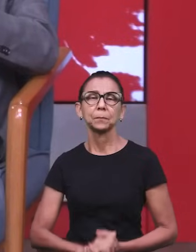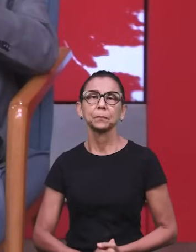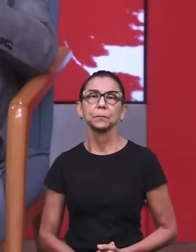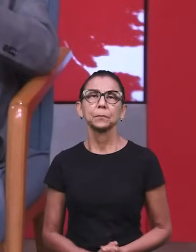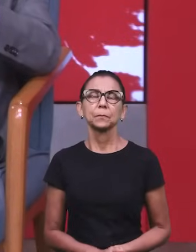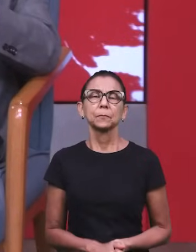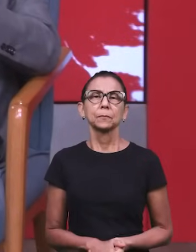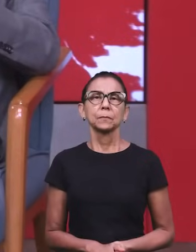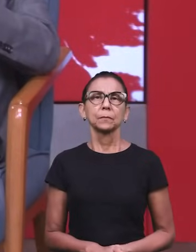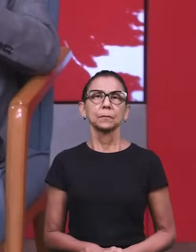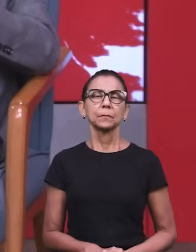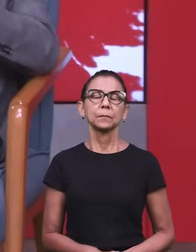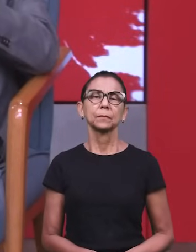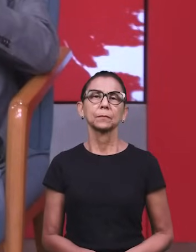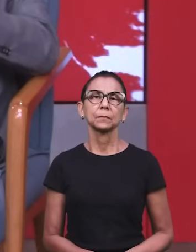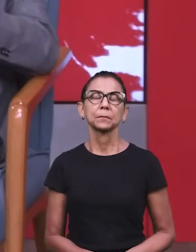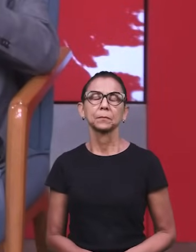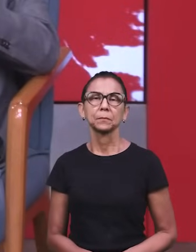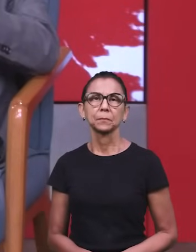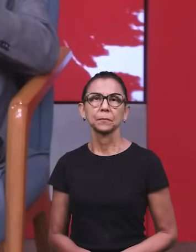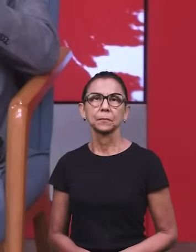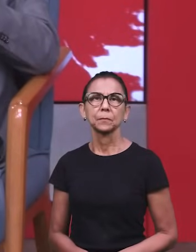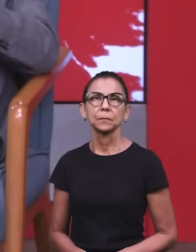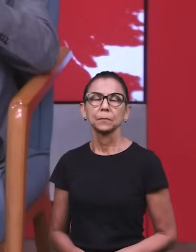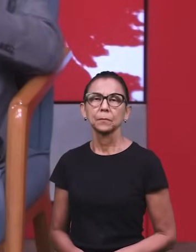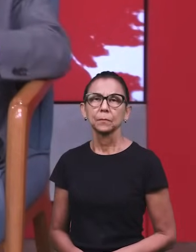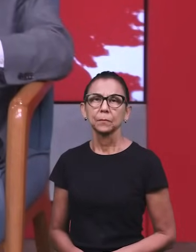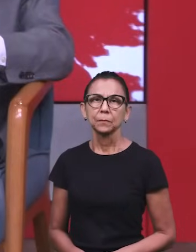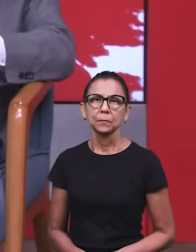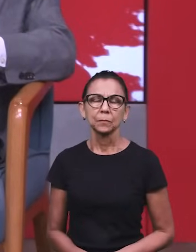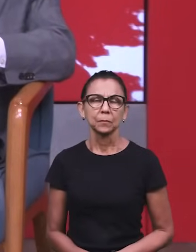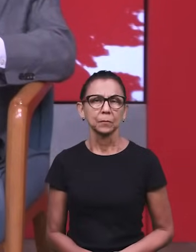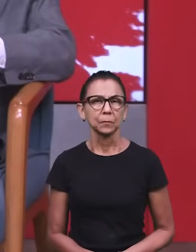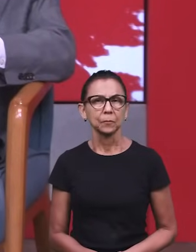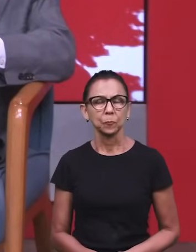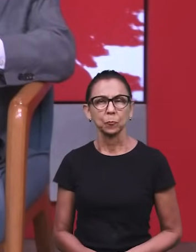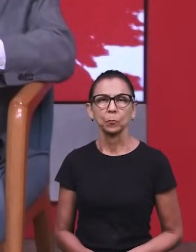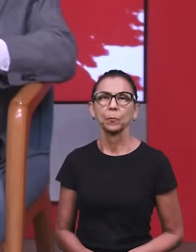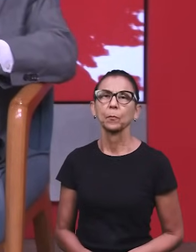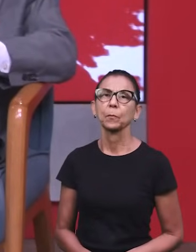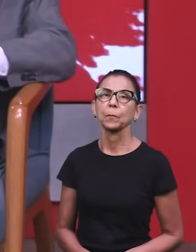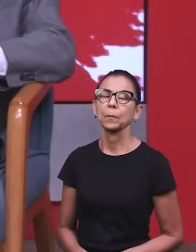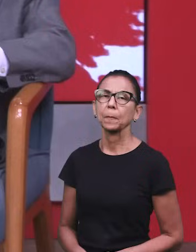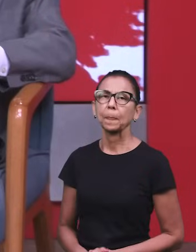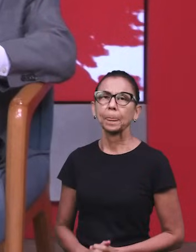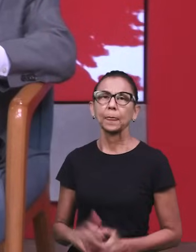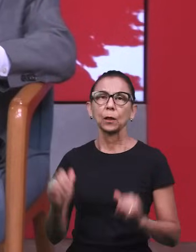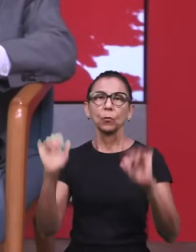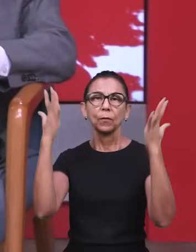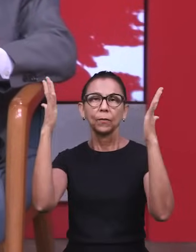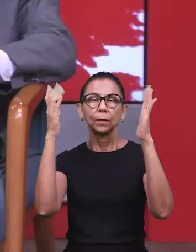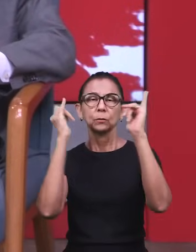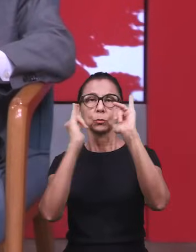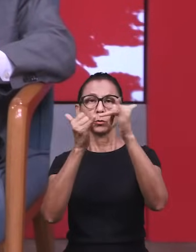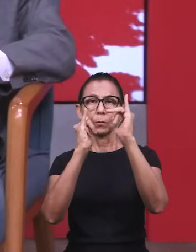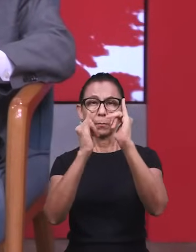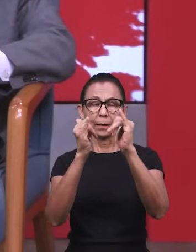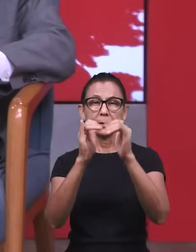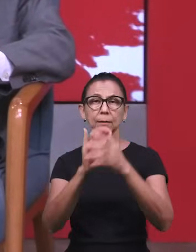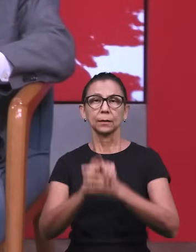mostrar no evento de Trombetas e festas e por isso nós temos que replicar isso dentro das igrejas na